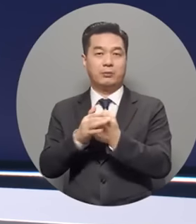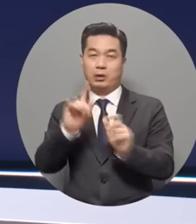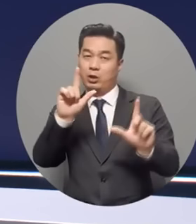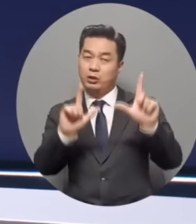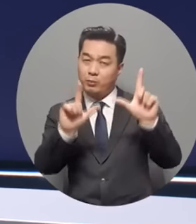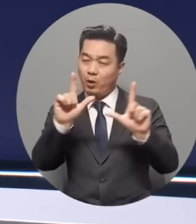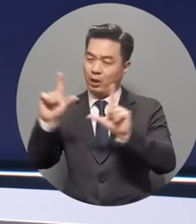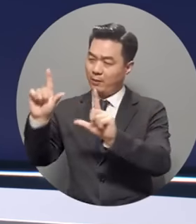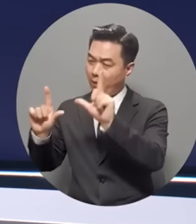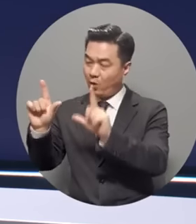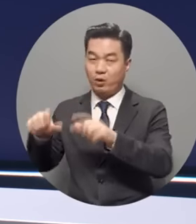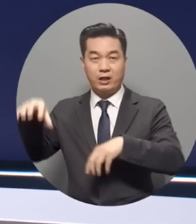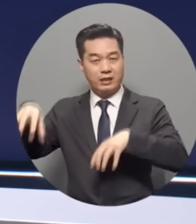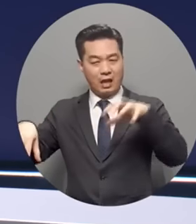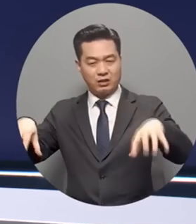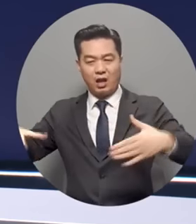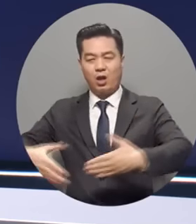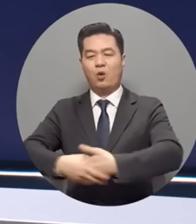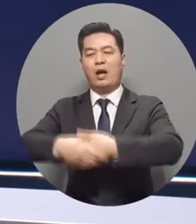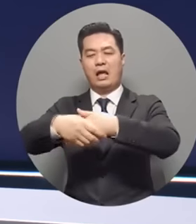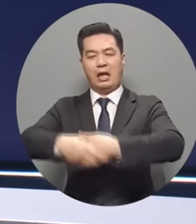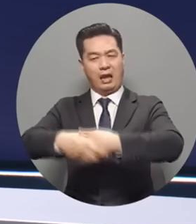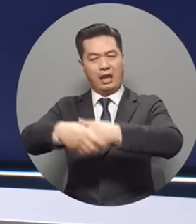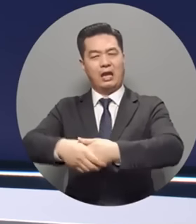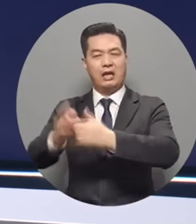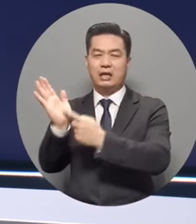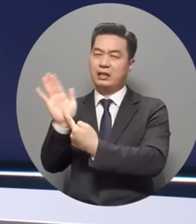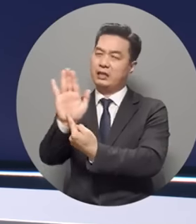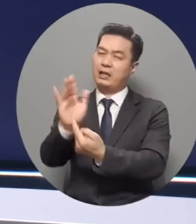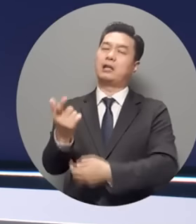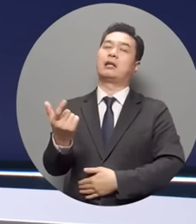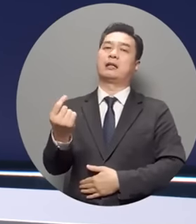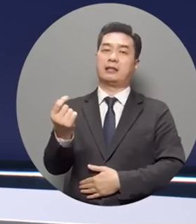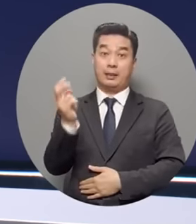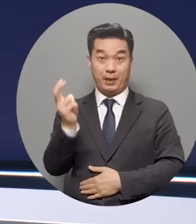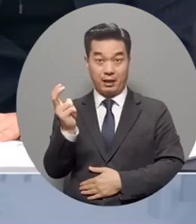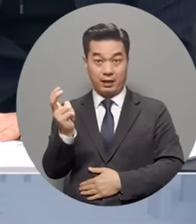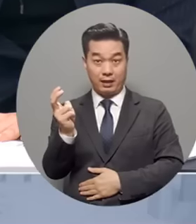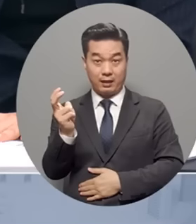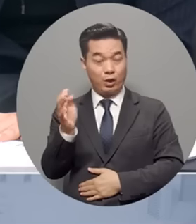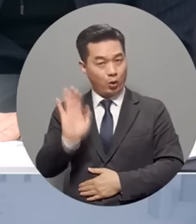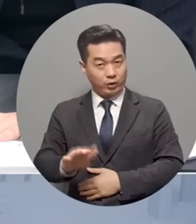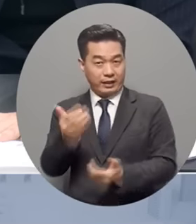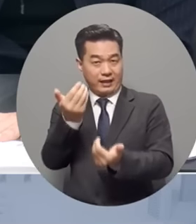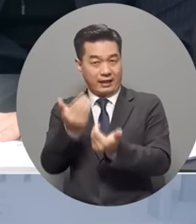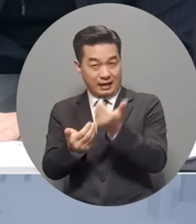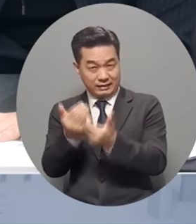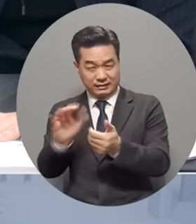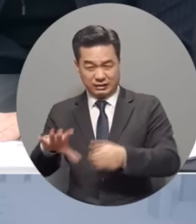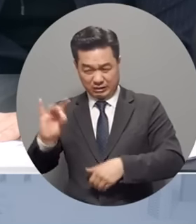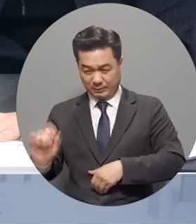그래서 어떤 모양새든 조만간 양측이 화해의 메시지를 내놓으려고 할 것으로 보입니다.